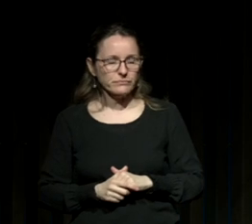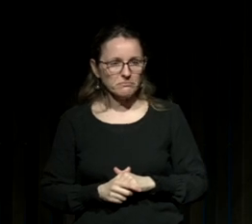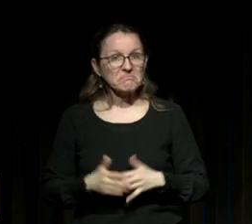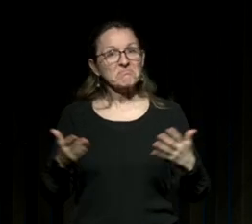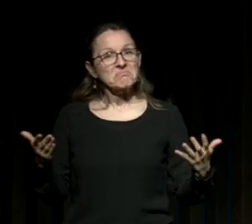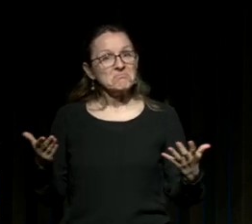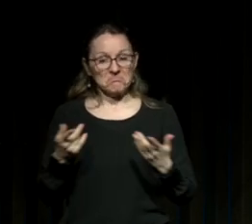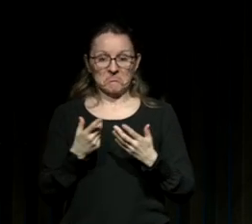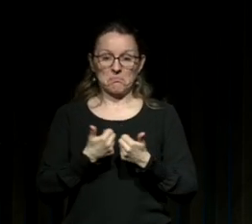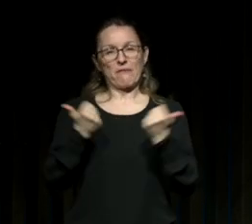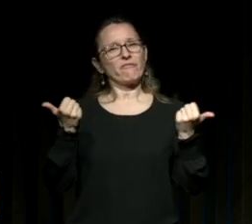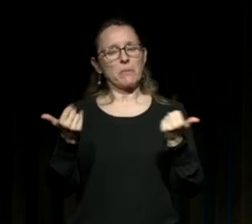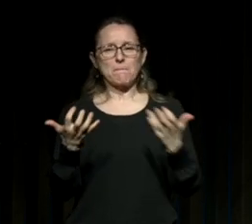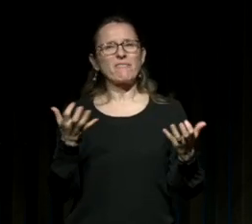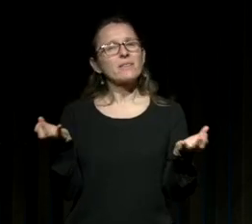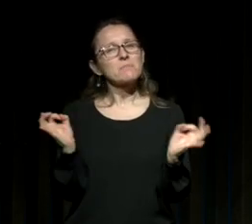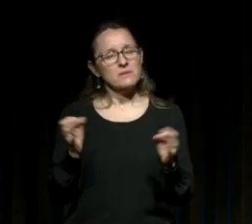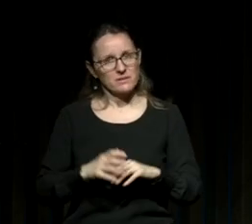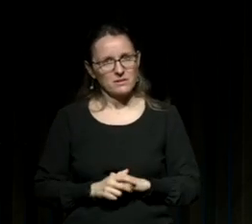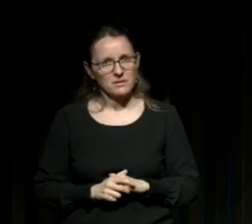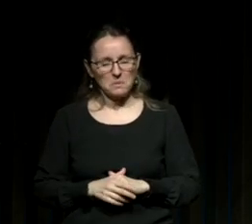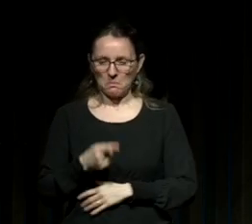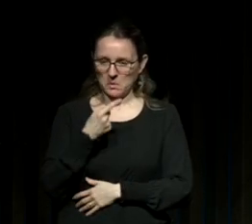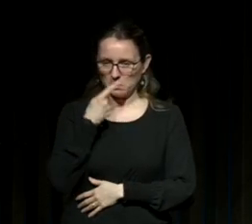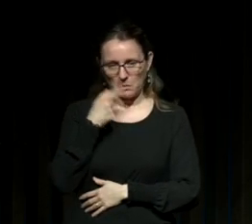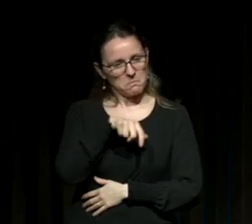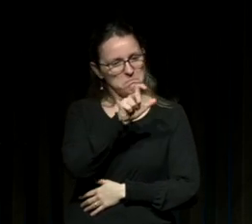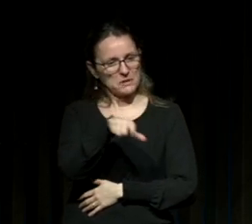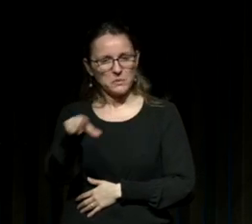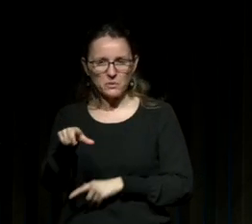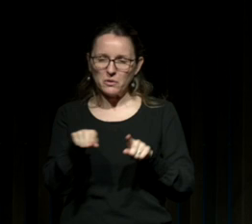significative on a l'impression quand même que les les individus qui ont mangé en 30 minutes là ont